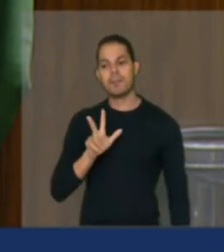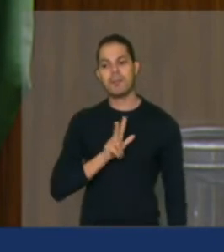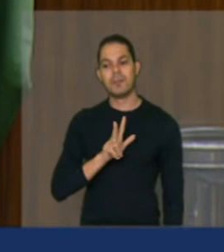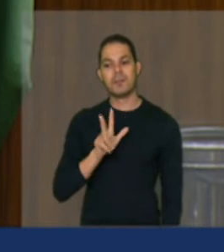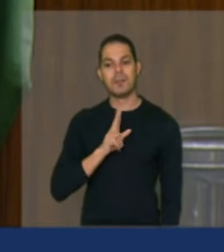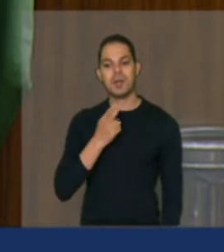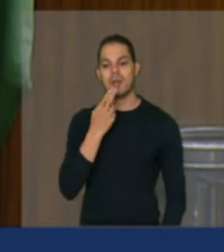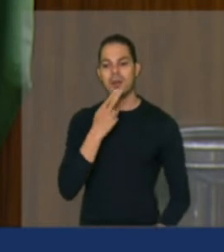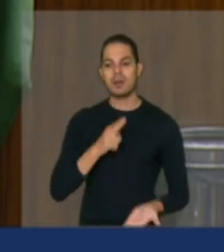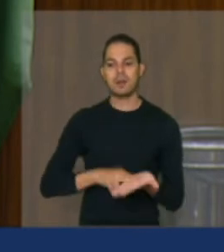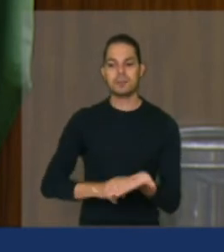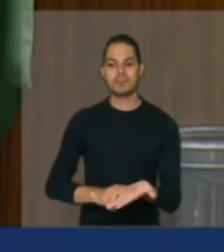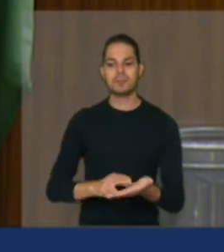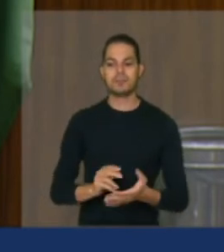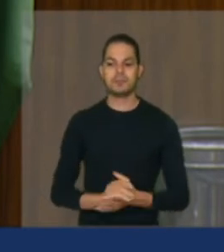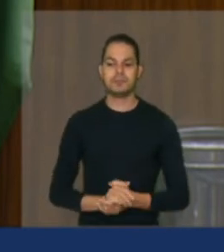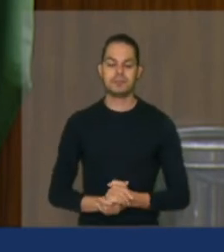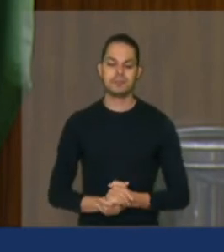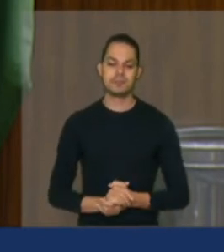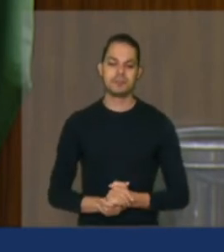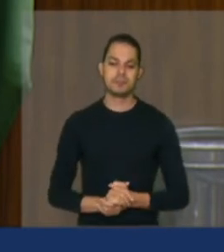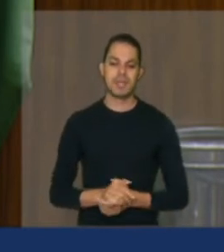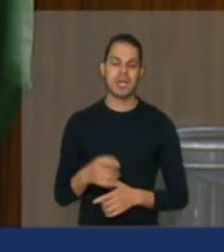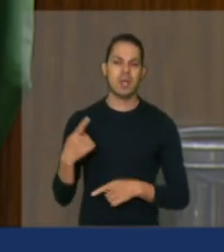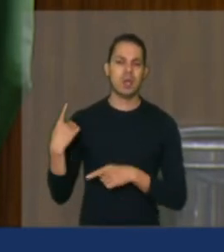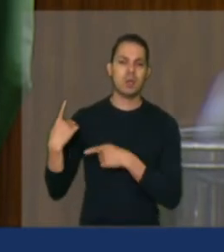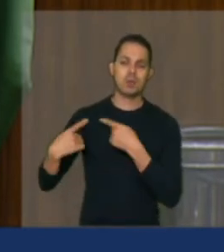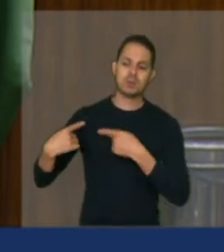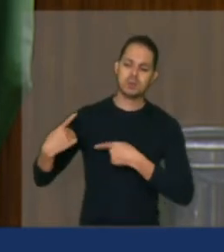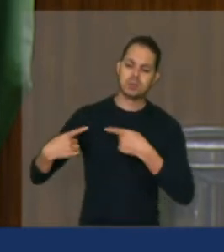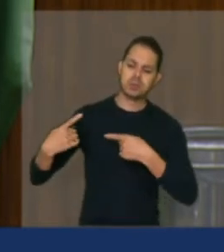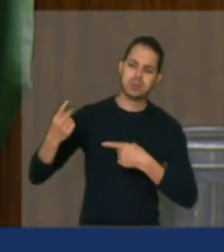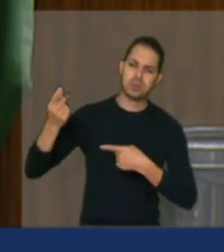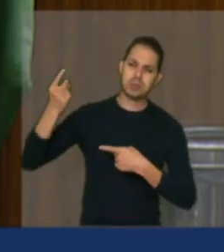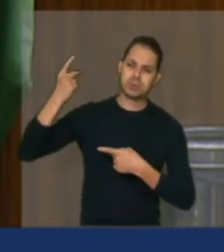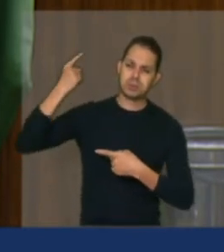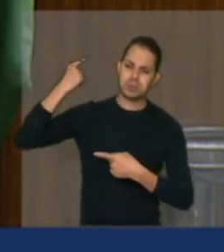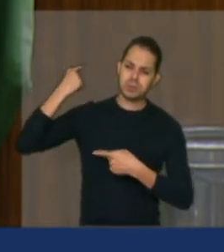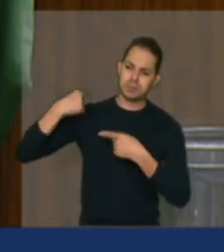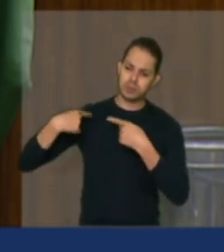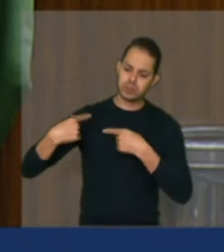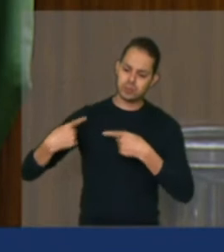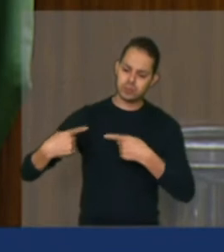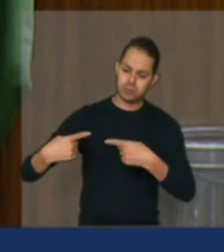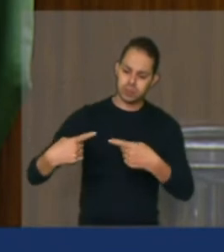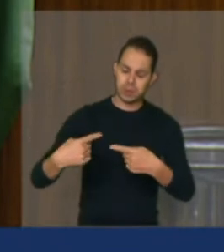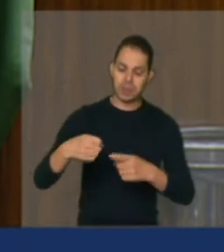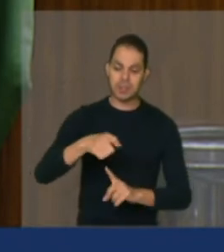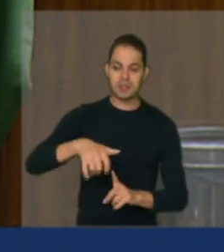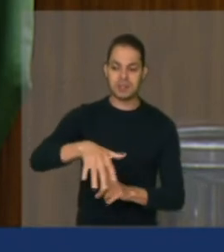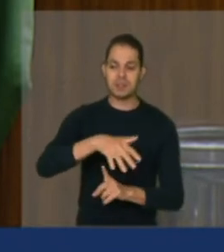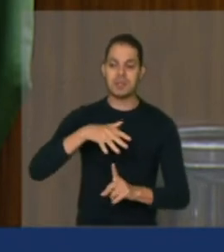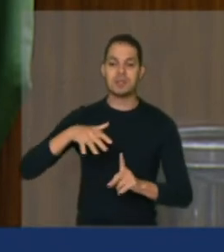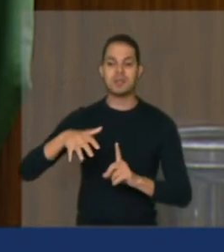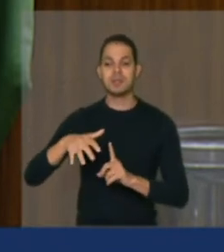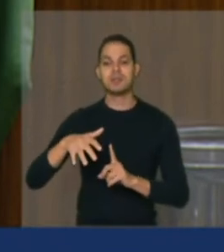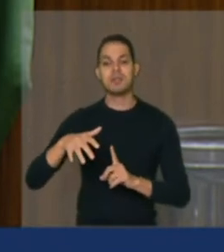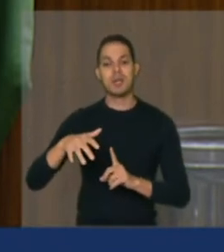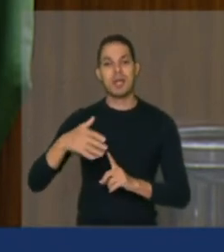ESTABELECE A PRIVATIZAÇÃO DOS CORREIOS. ESSE É UM DEBATE ANTIGO NA SOCIEDADE E É MAIS UMA AÇÃO DO GOVERNO